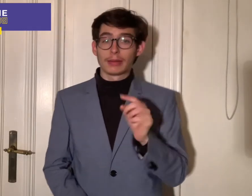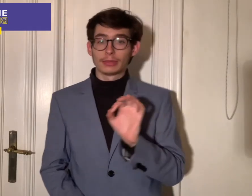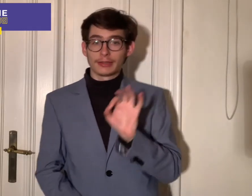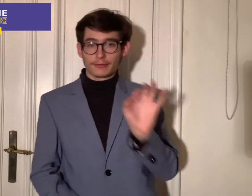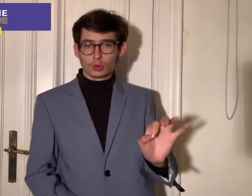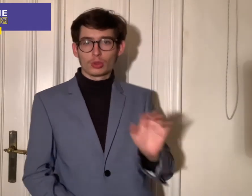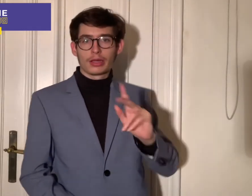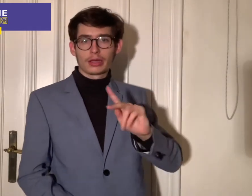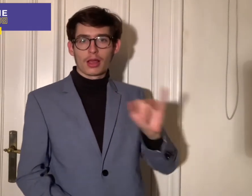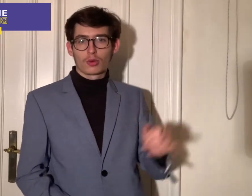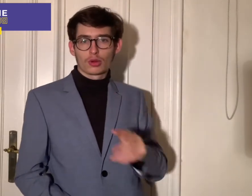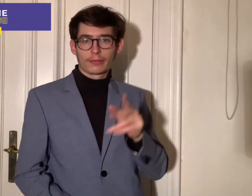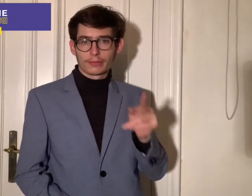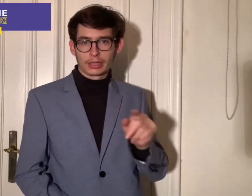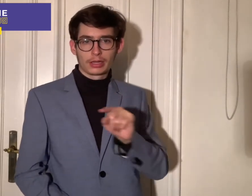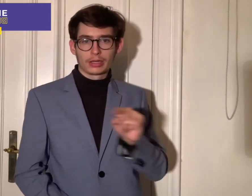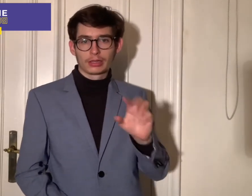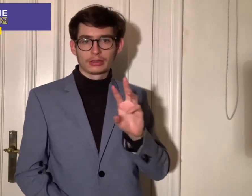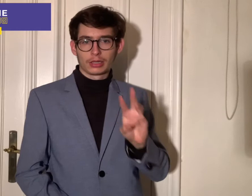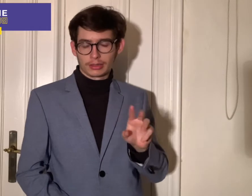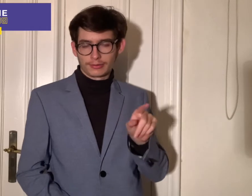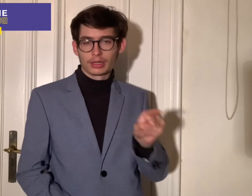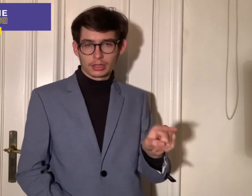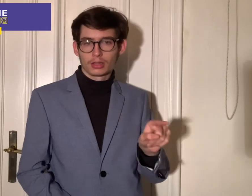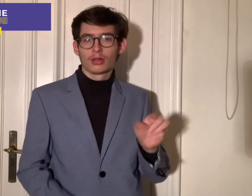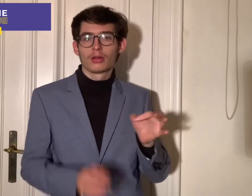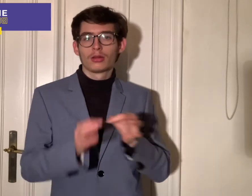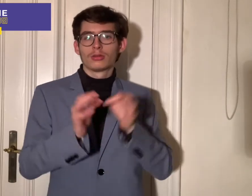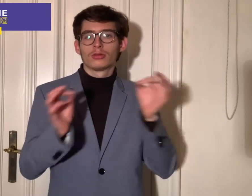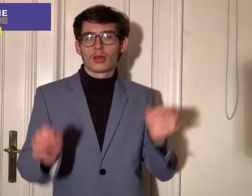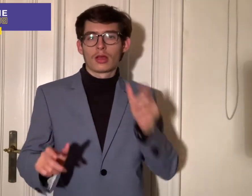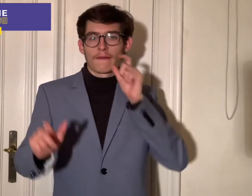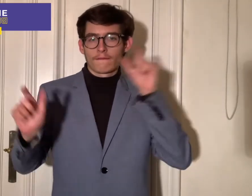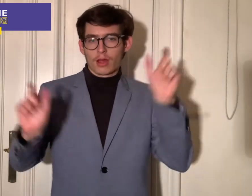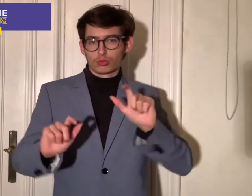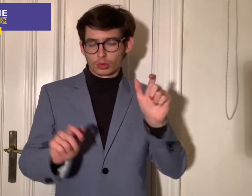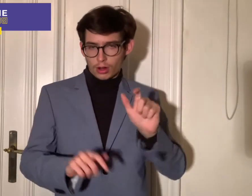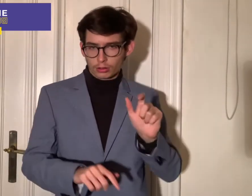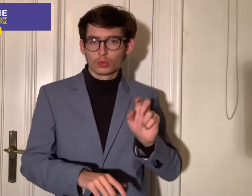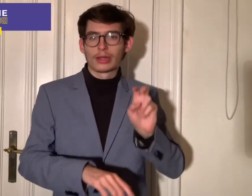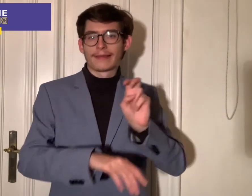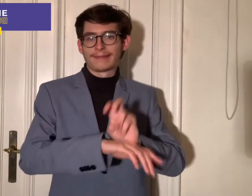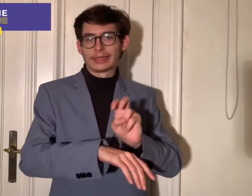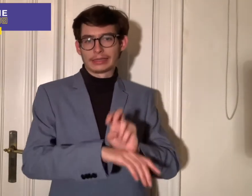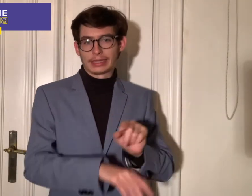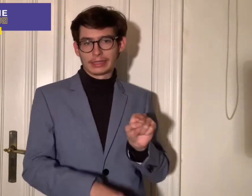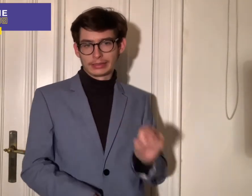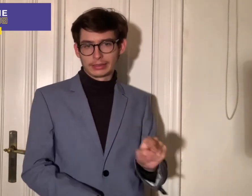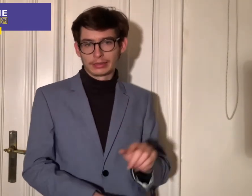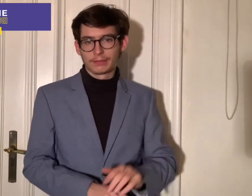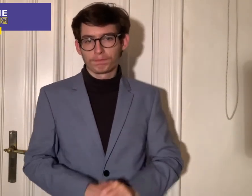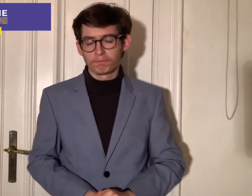vertrat das KJP-CW am Tag der Veranstaltung.